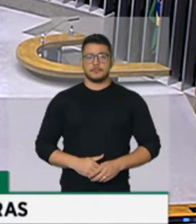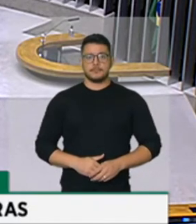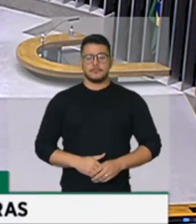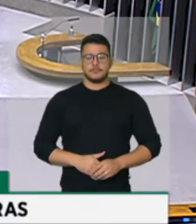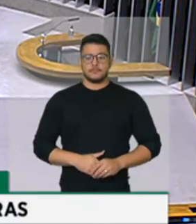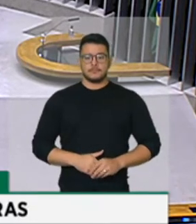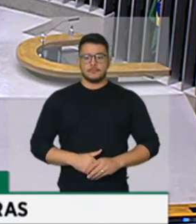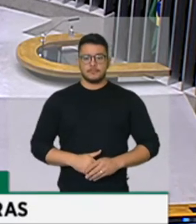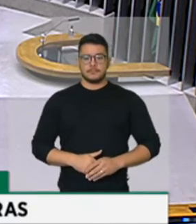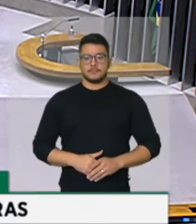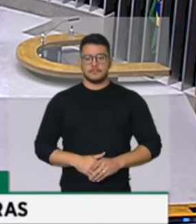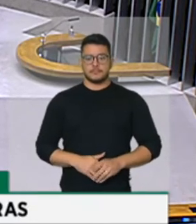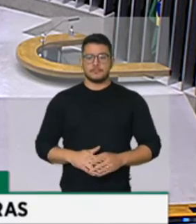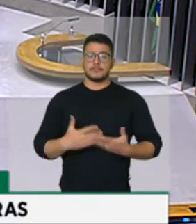[DEPUTADO]: SENHOR